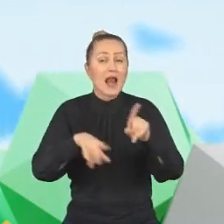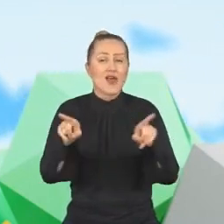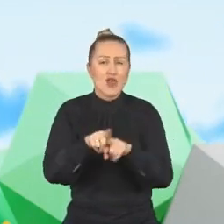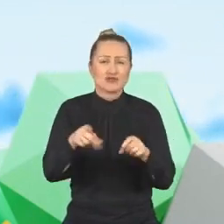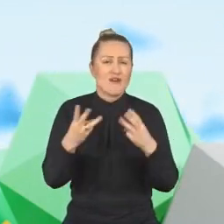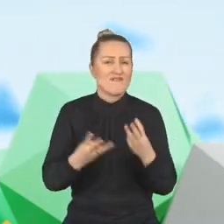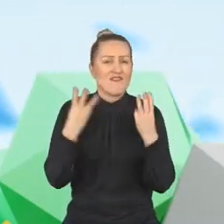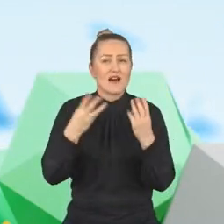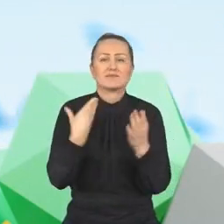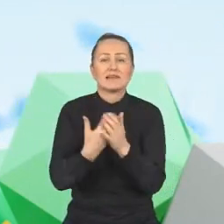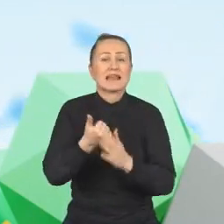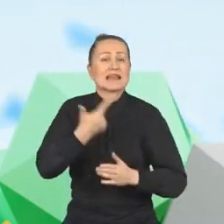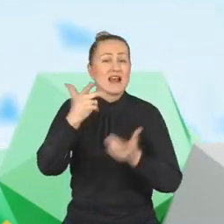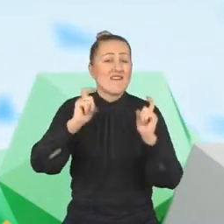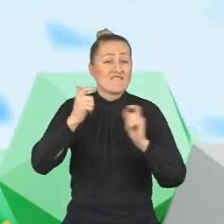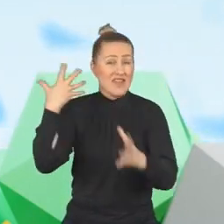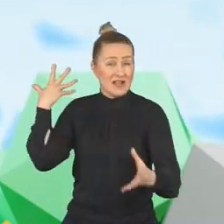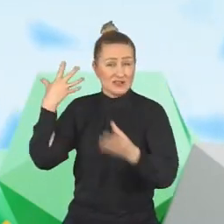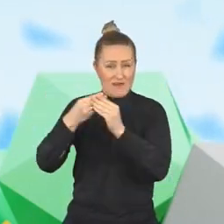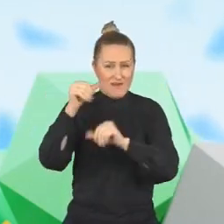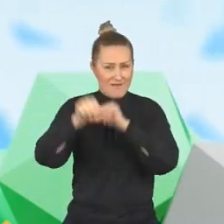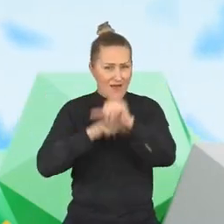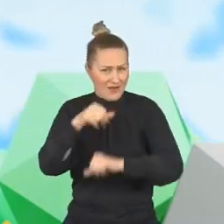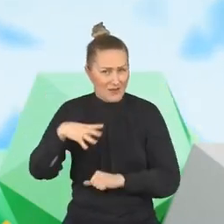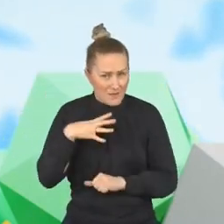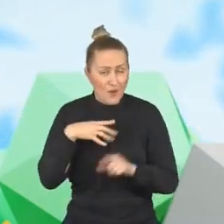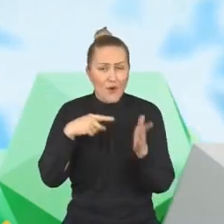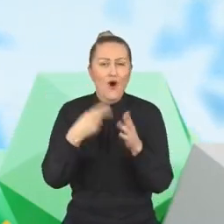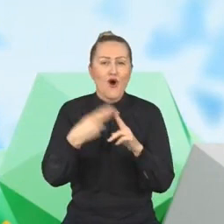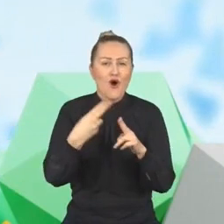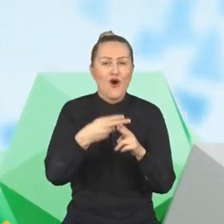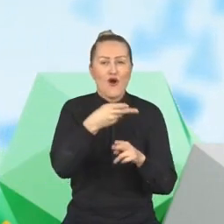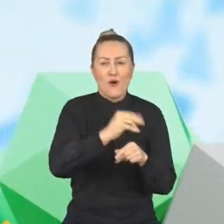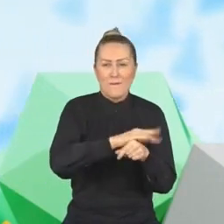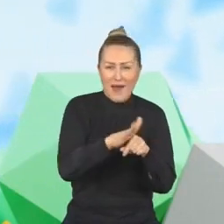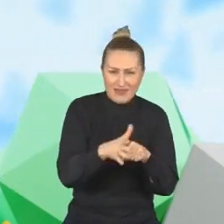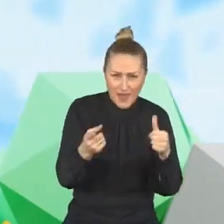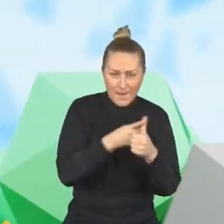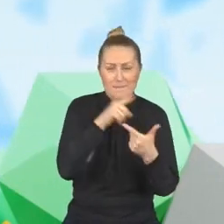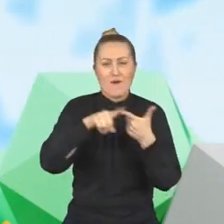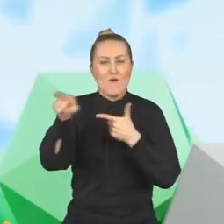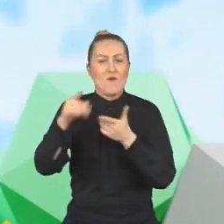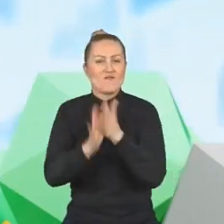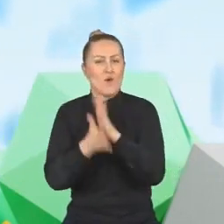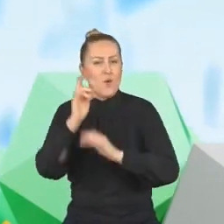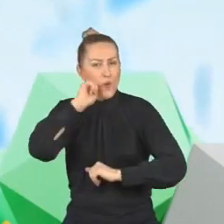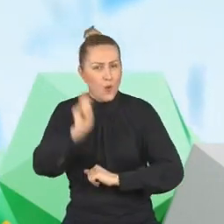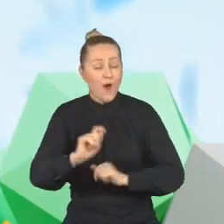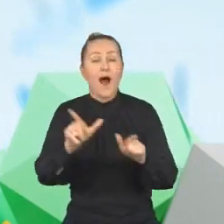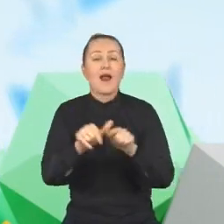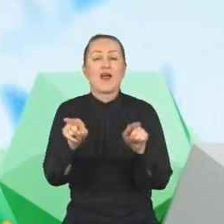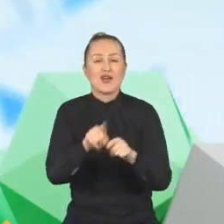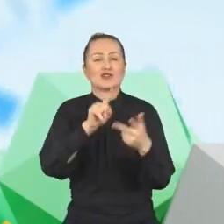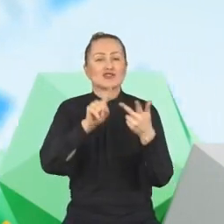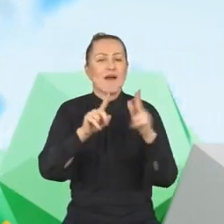które miały miejsce w ostatnich latach. Chodzi oczywiście o pandemię koronawirusa, o wojnie w Ukrainie, ale także o kryzys klimatyczny.